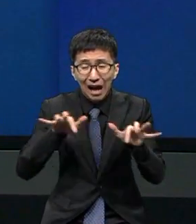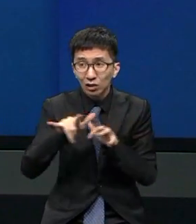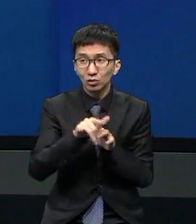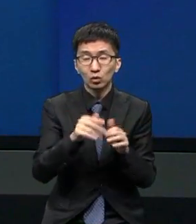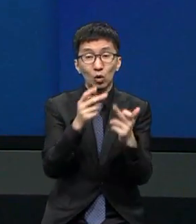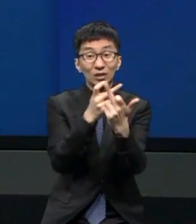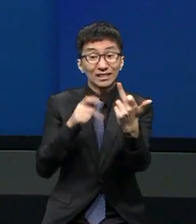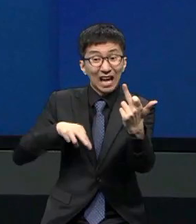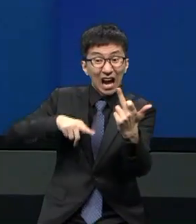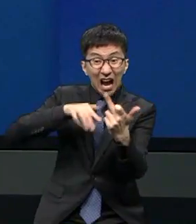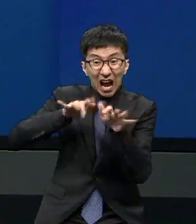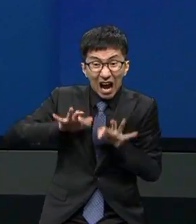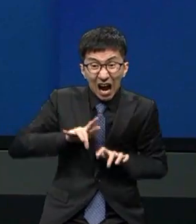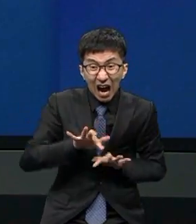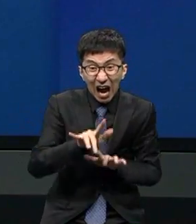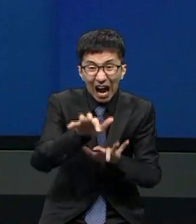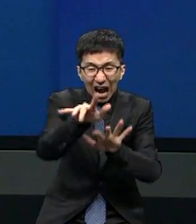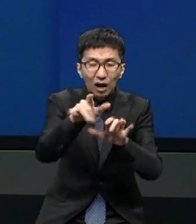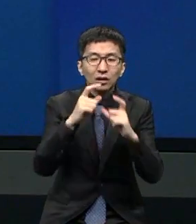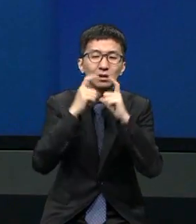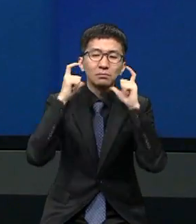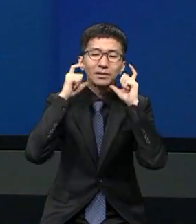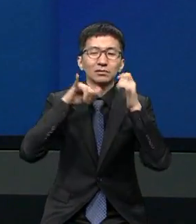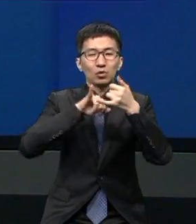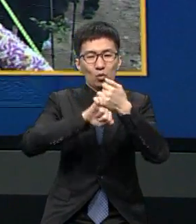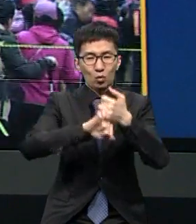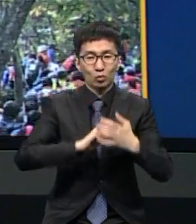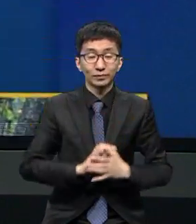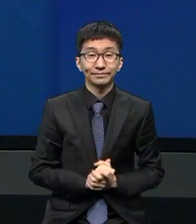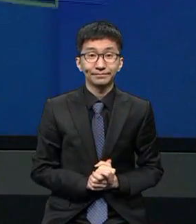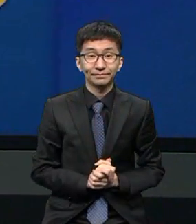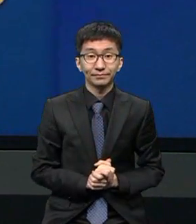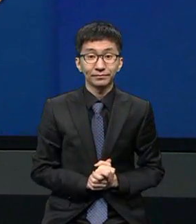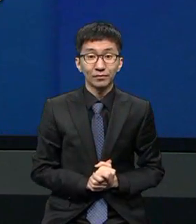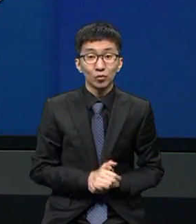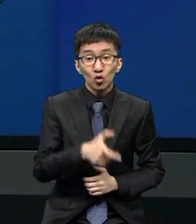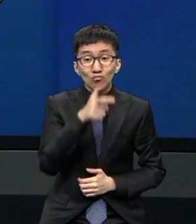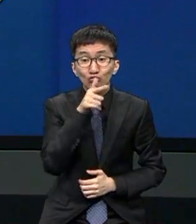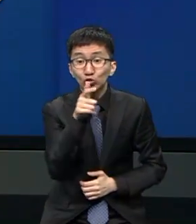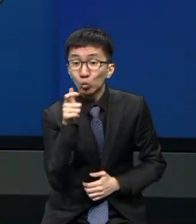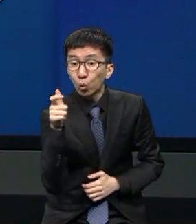여럿이 줄지어 등산하는 경우 에는 마스크를 써야 합니다.